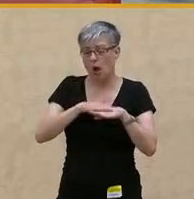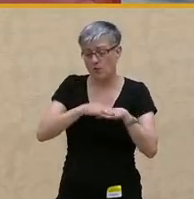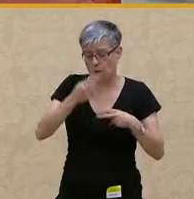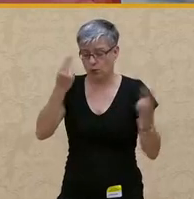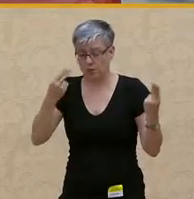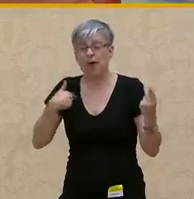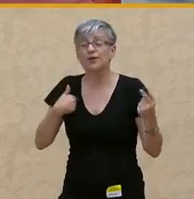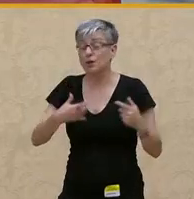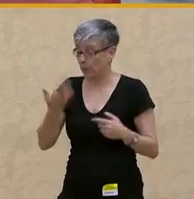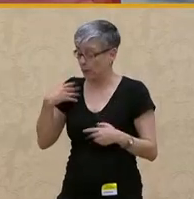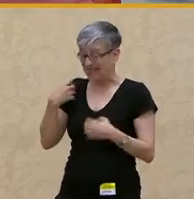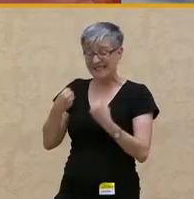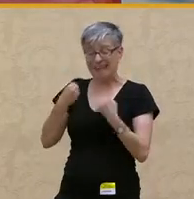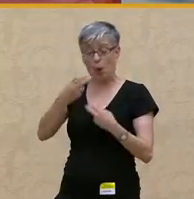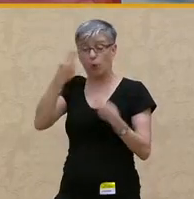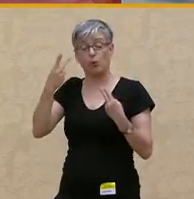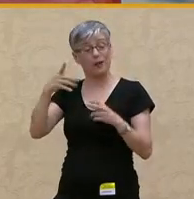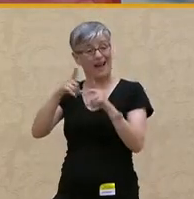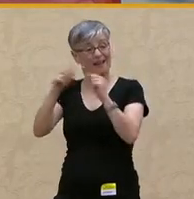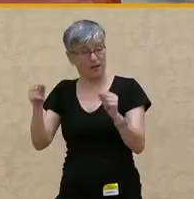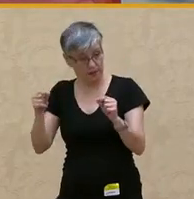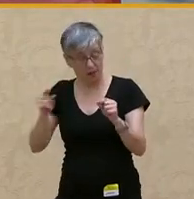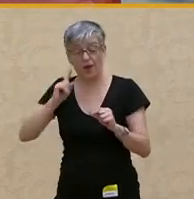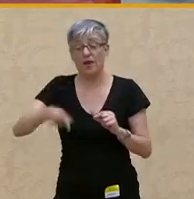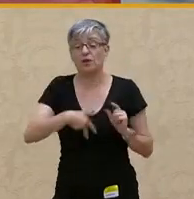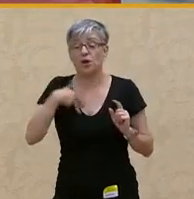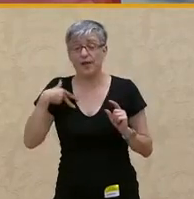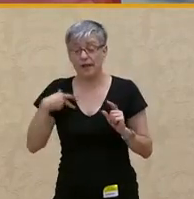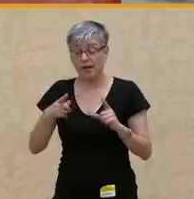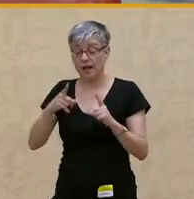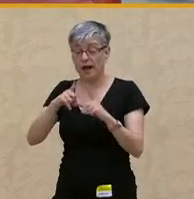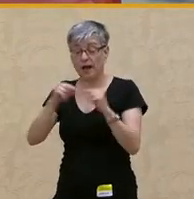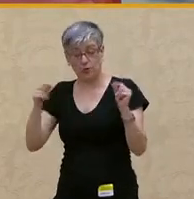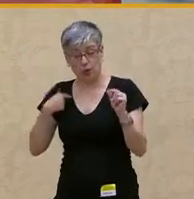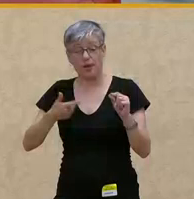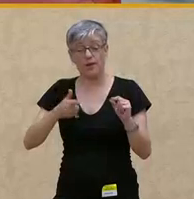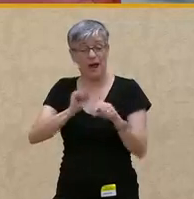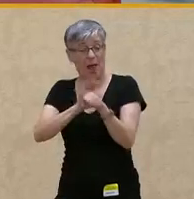Pública, 23 años en Asturias, fui director durante la pandemia y a veces las cosas van